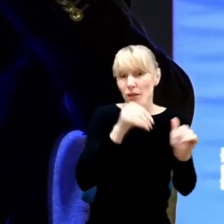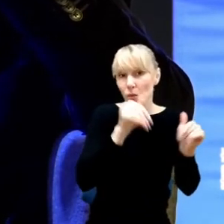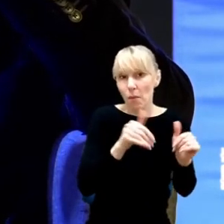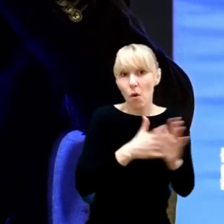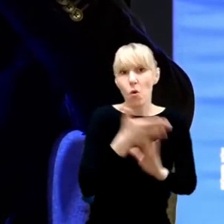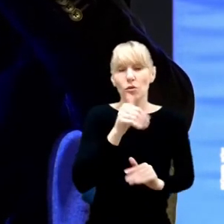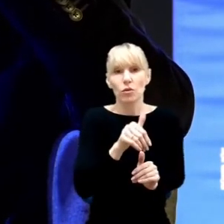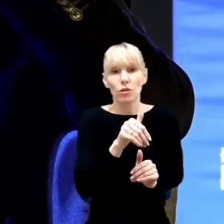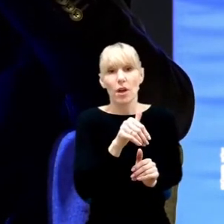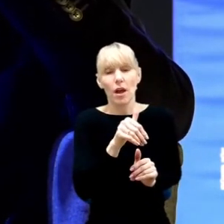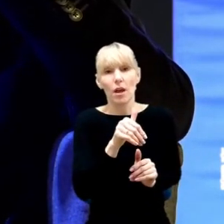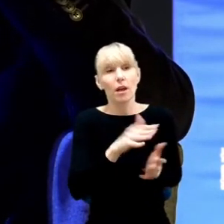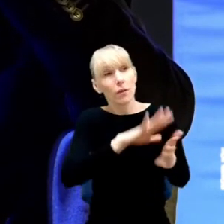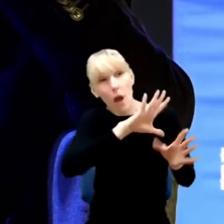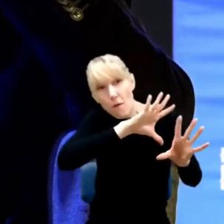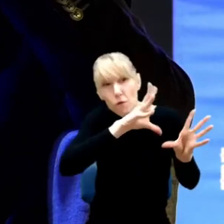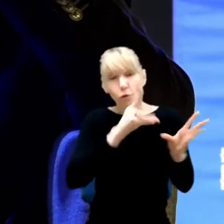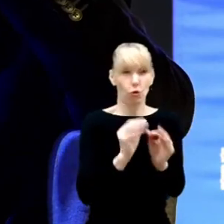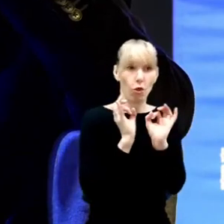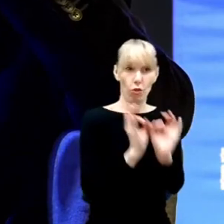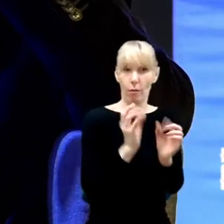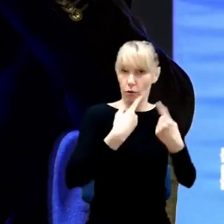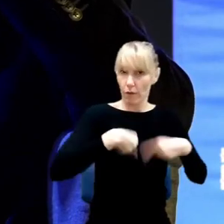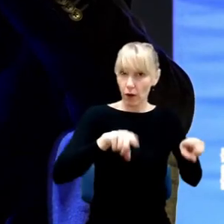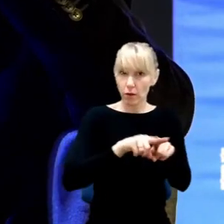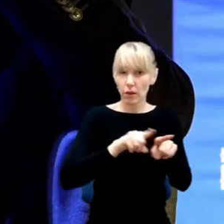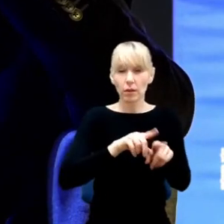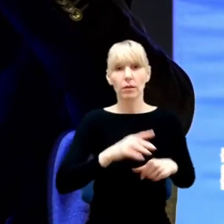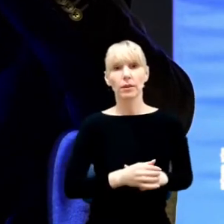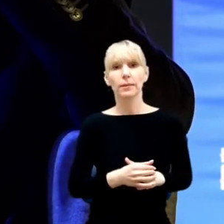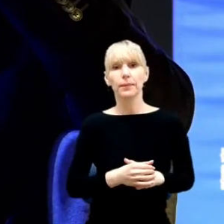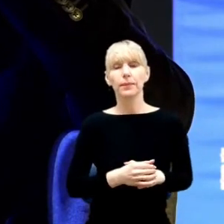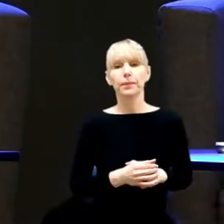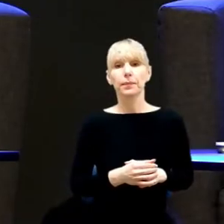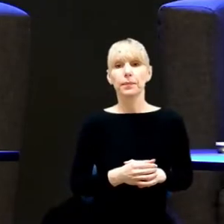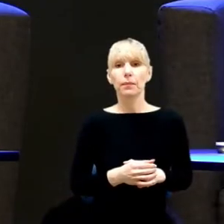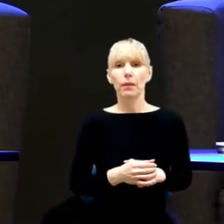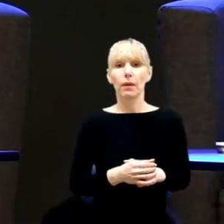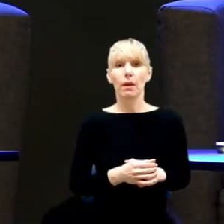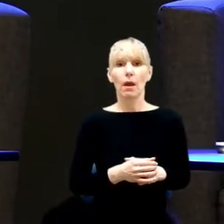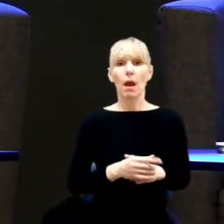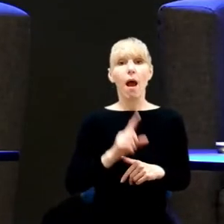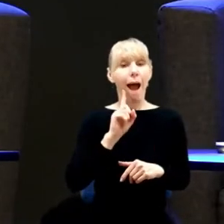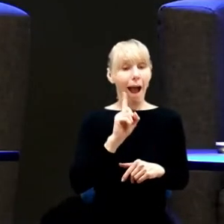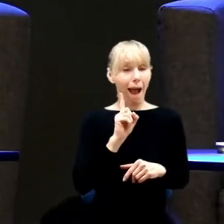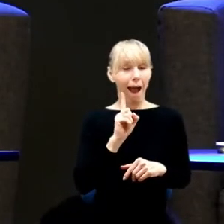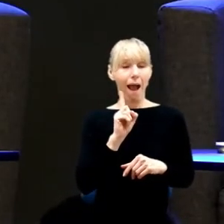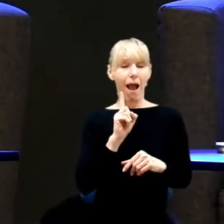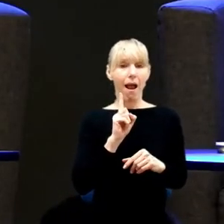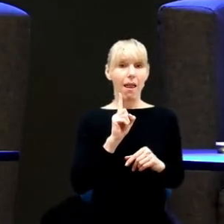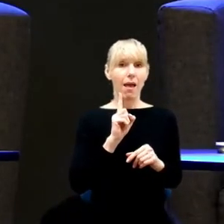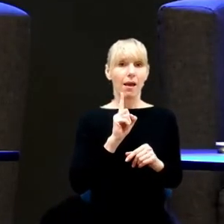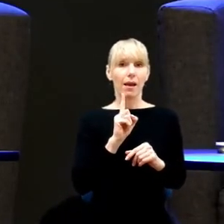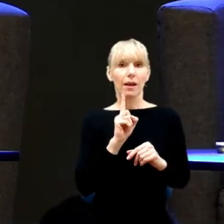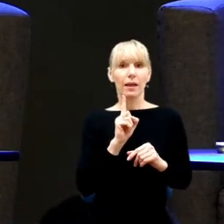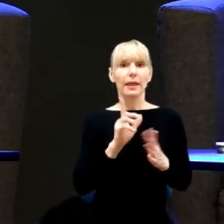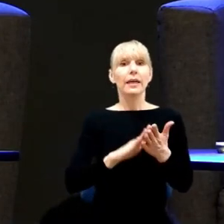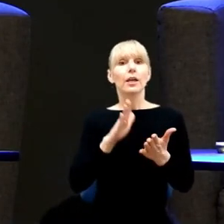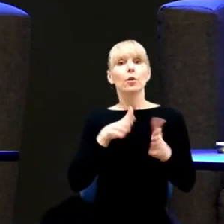we wszystkich aspektach tejże mieszkaniówki, ale mamy sporo już takich miast.